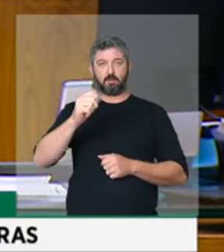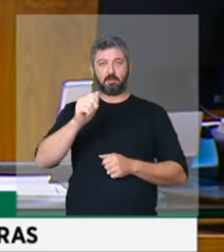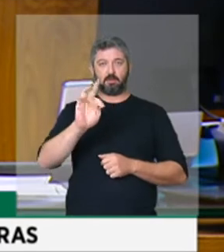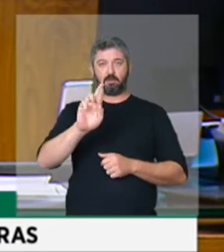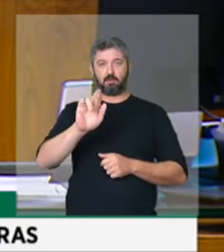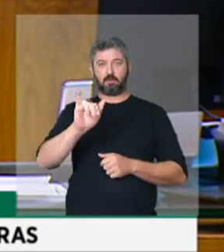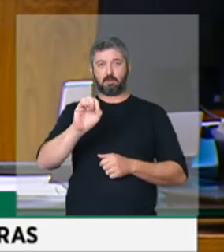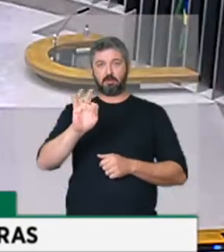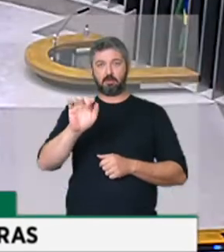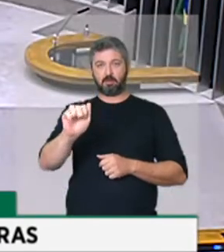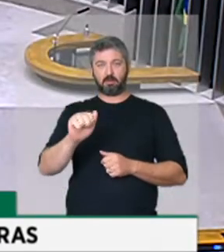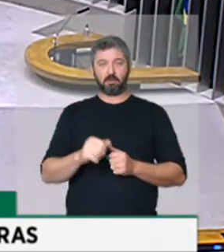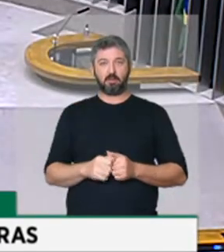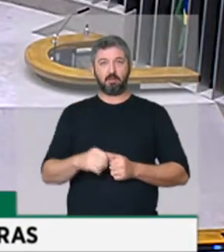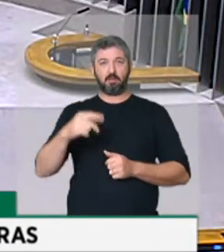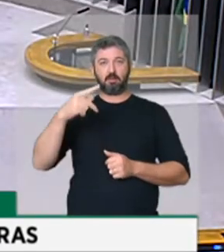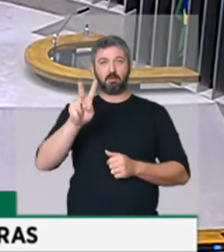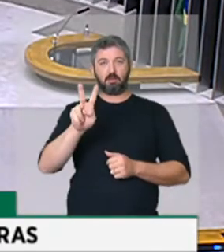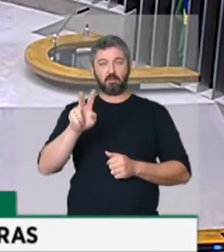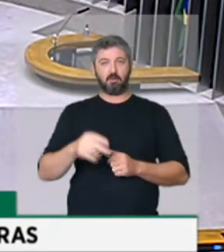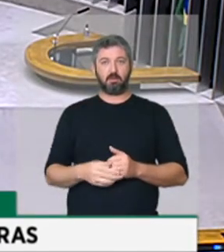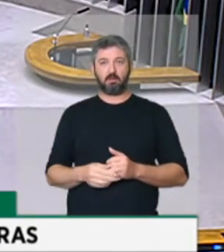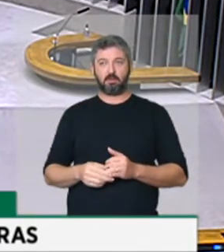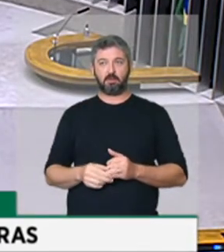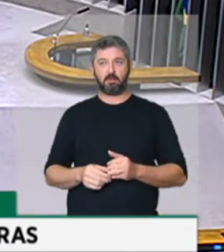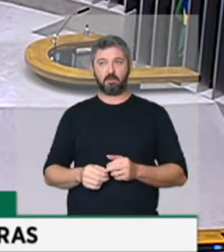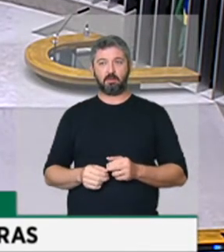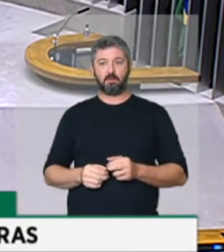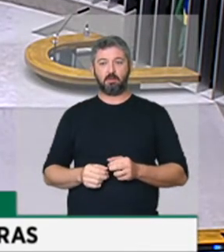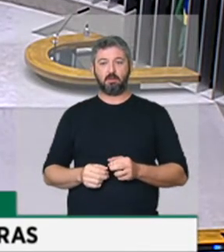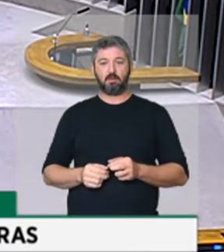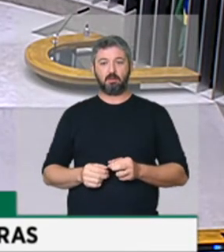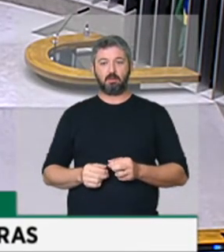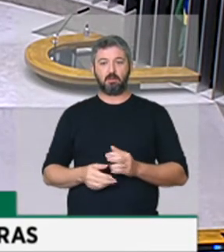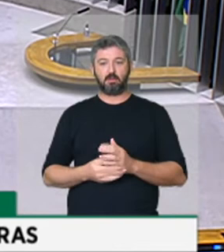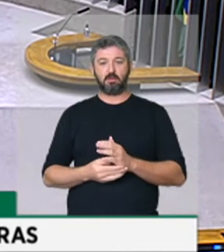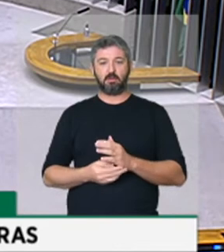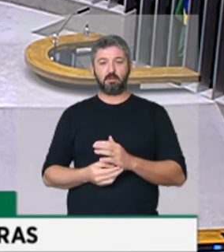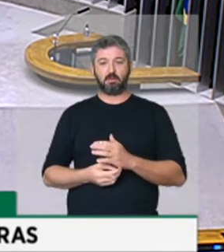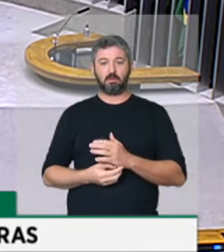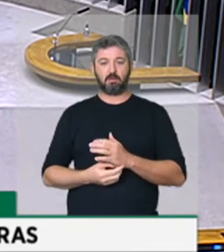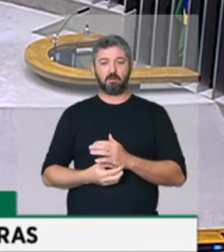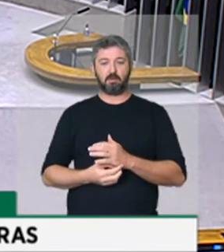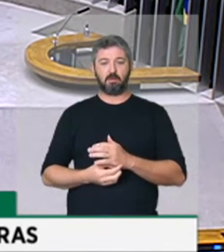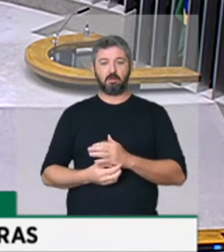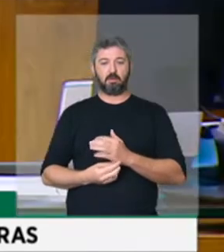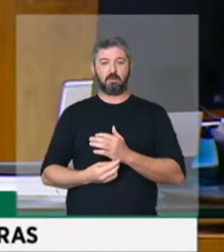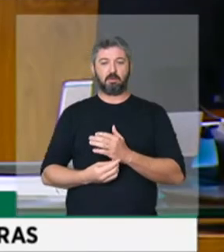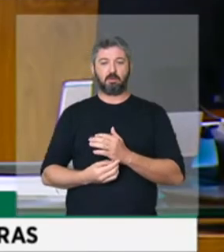[PRESIDENTE]: PATRIOTAS. PV. -- [DEP. JANDIRA FEGHALI]: PCDOB, PRESIDENTE. -- [PRESIDENTE]: